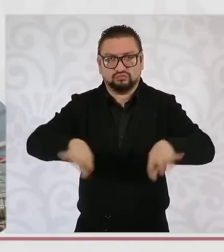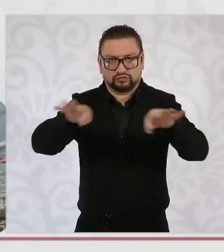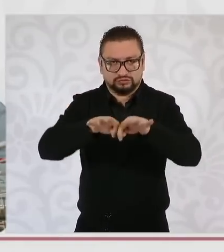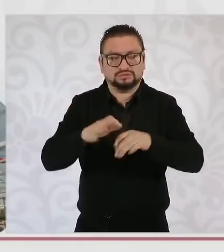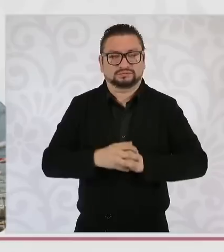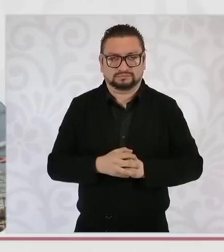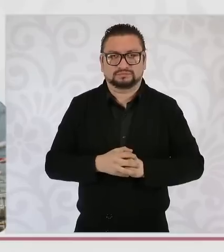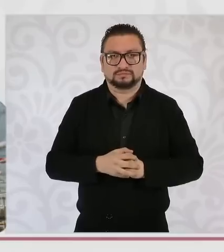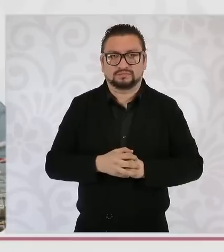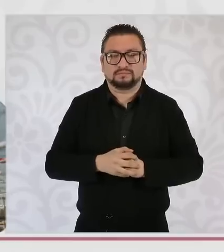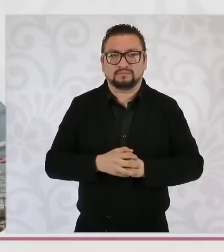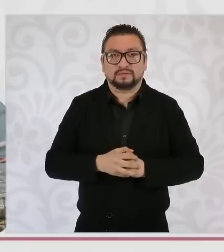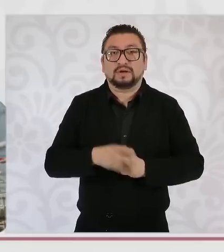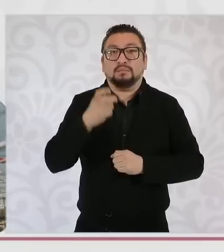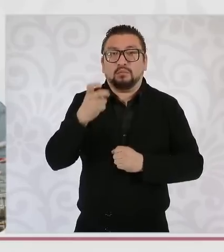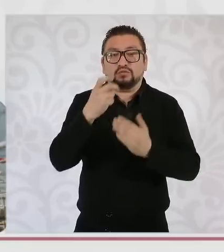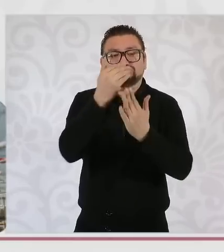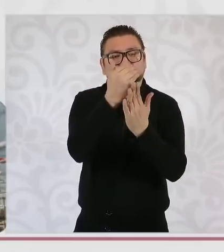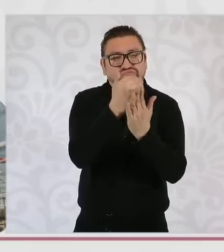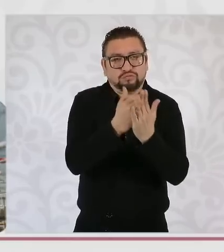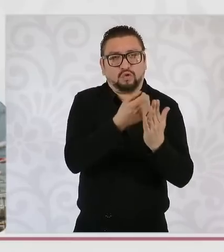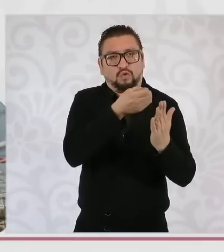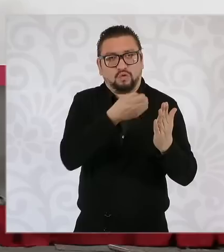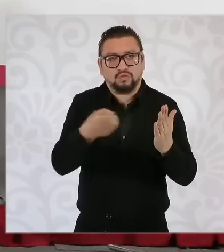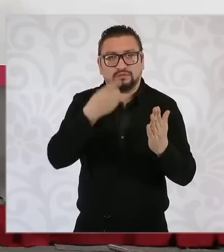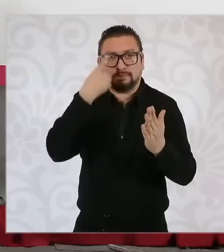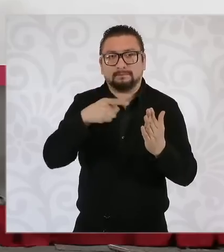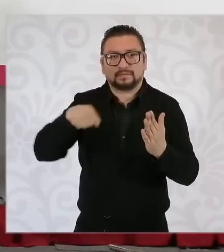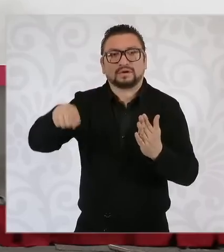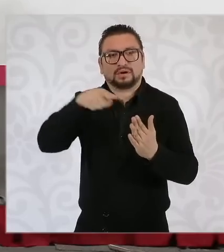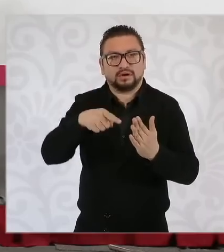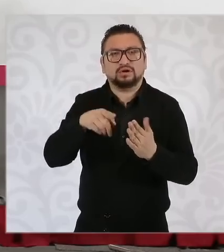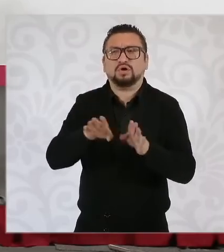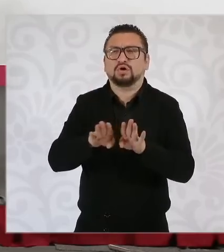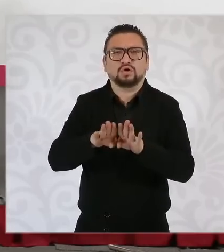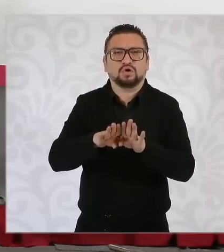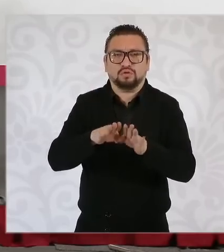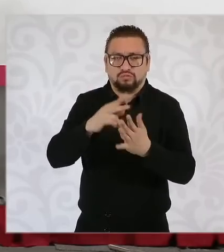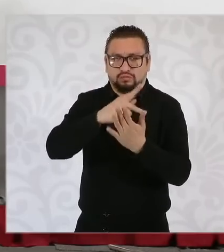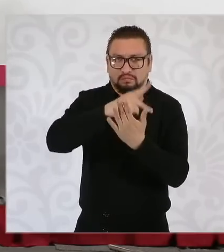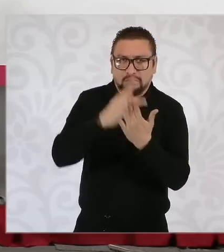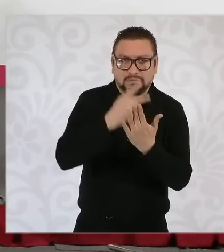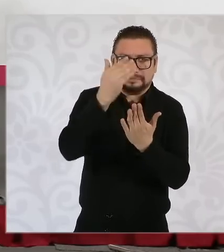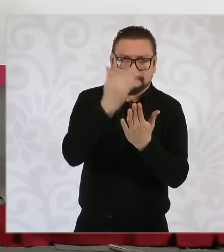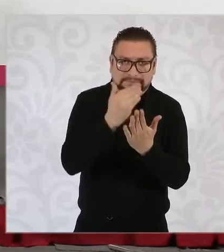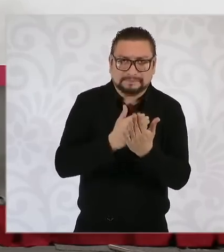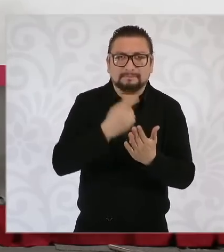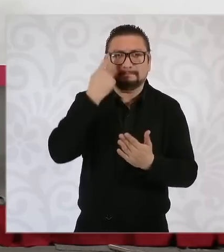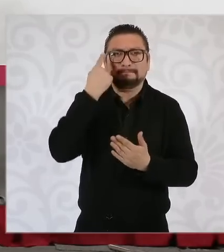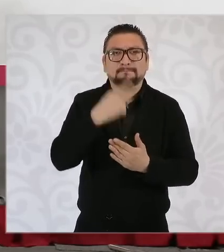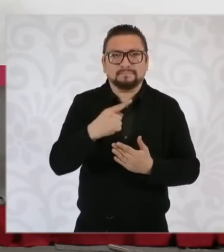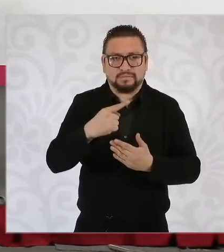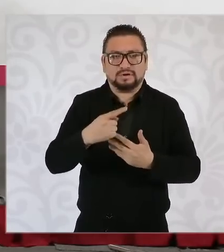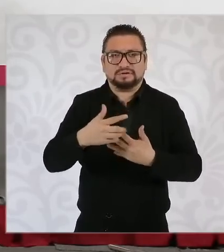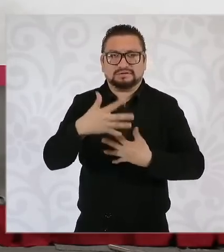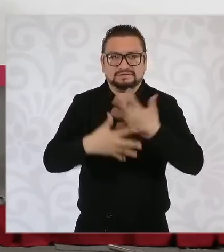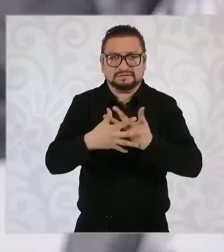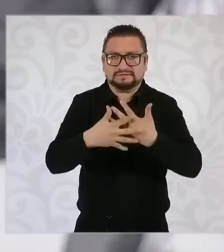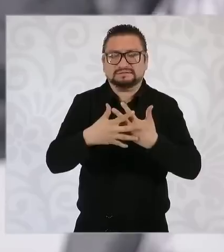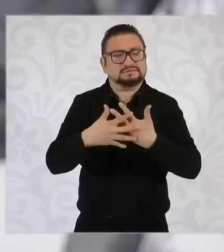instrumentos y se fortalecen a su vez en términos de planeación reduciéndose de 15 a 6 teniendo como